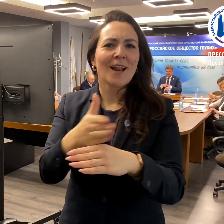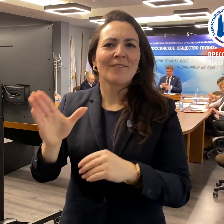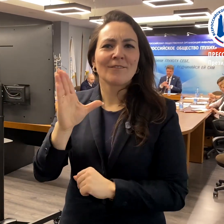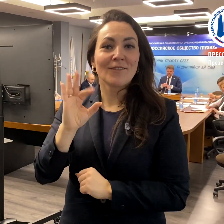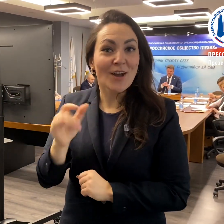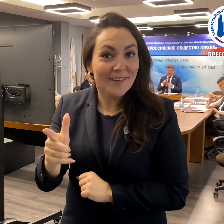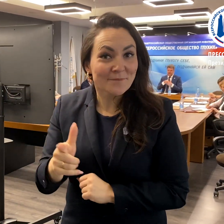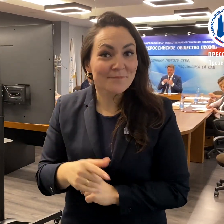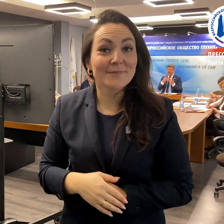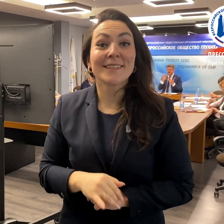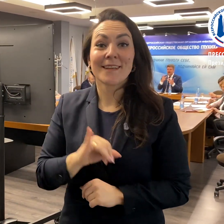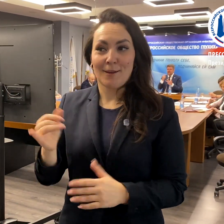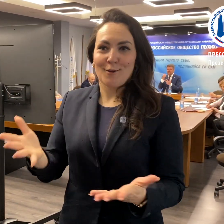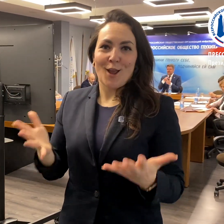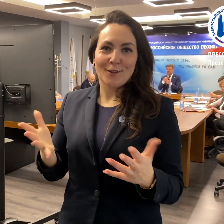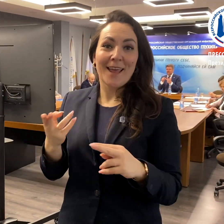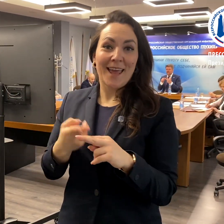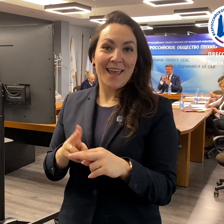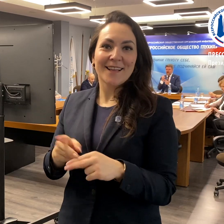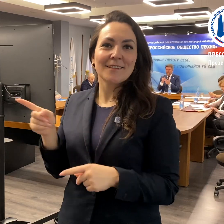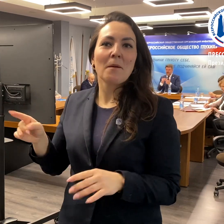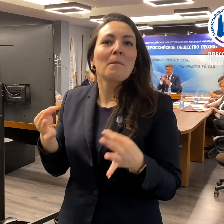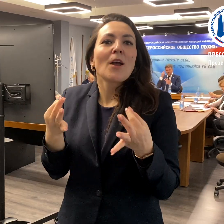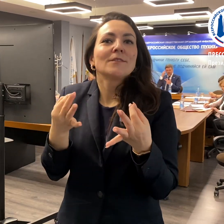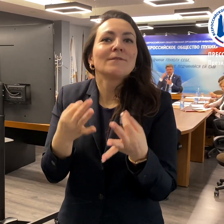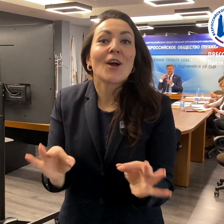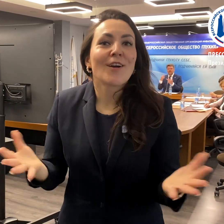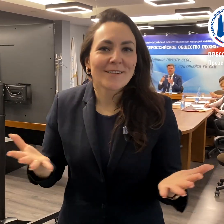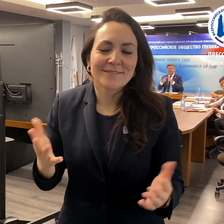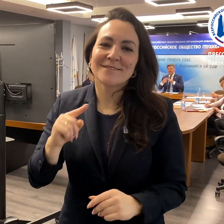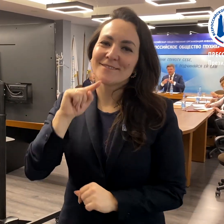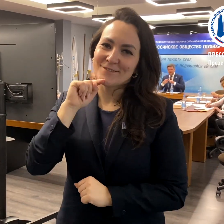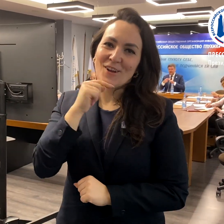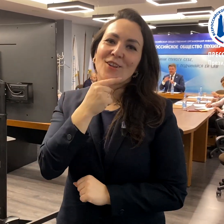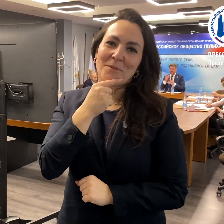Центрального правления ВОГ, правлений региональных отделений ВОГ.